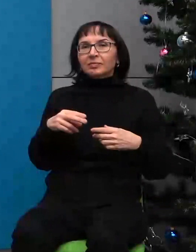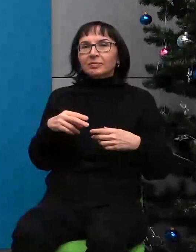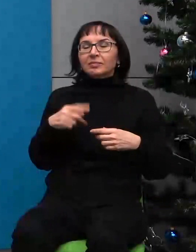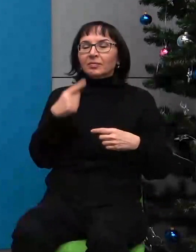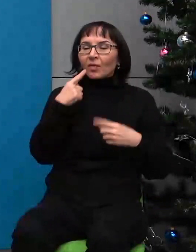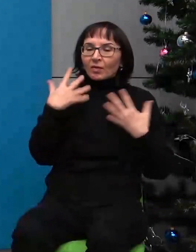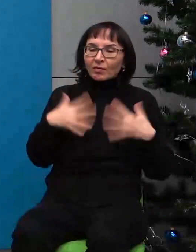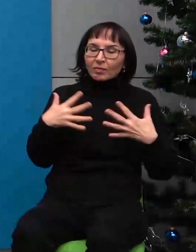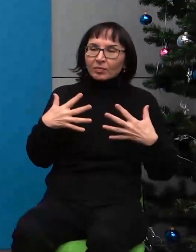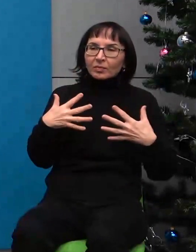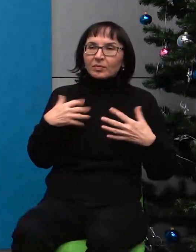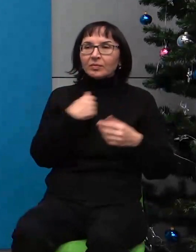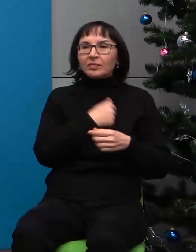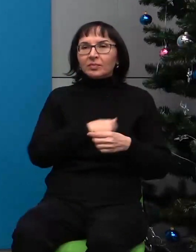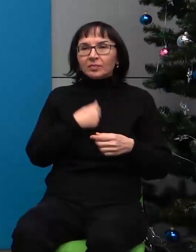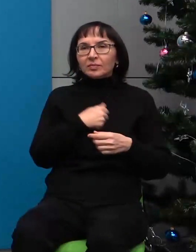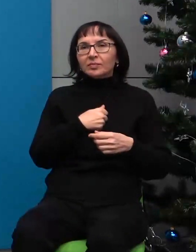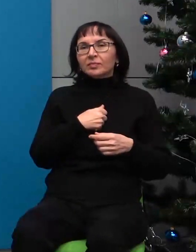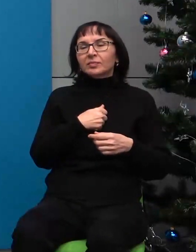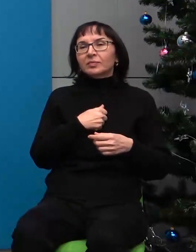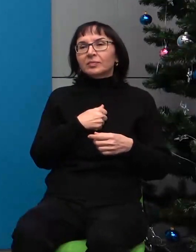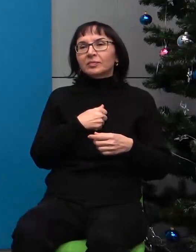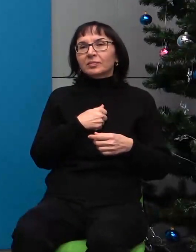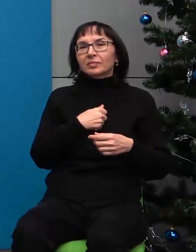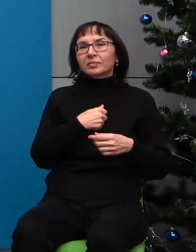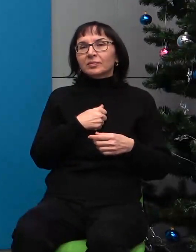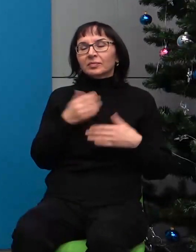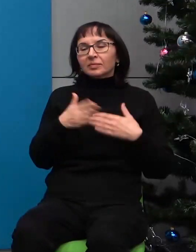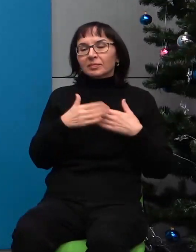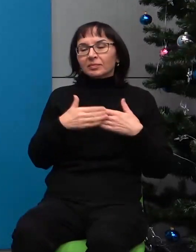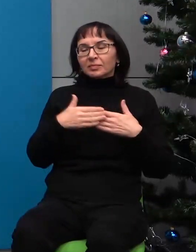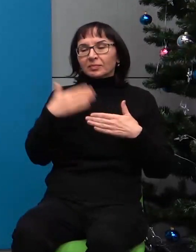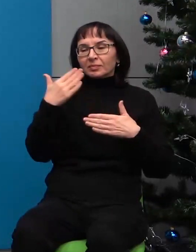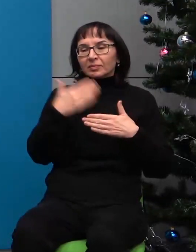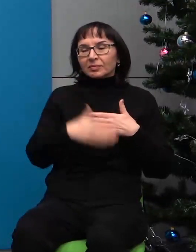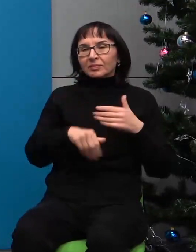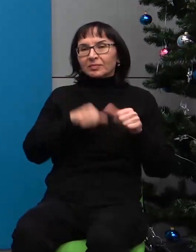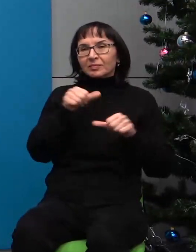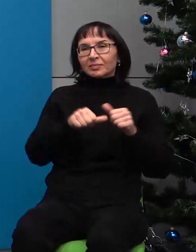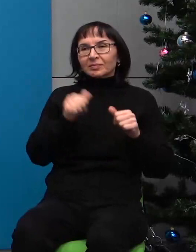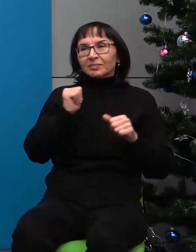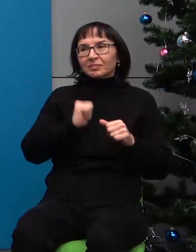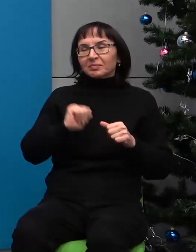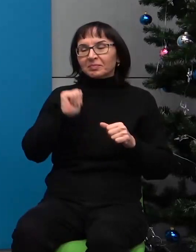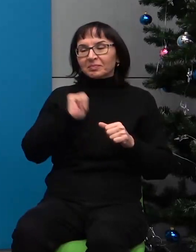Akurat jest czas rozliczeń pod koniec roku, oczekiwania na przelewy.